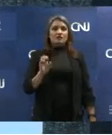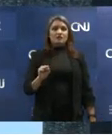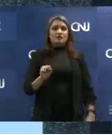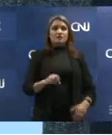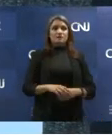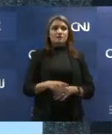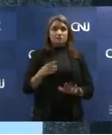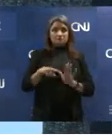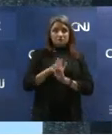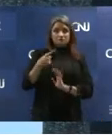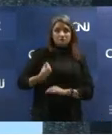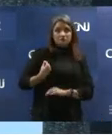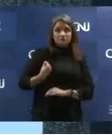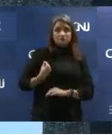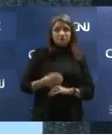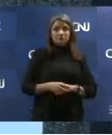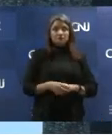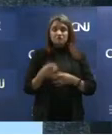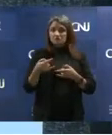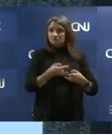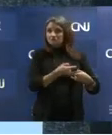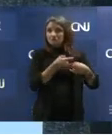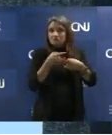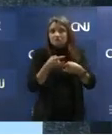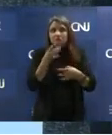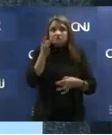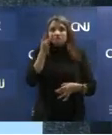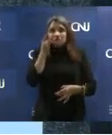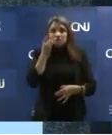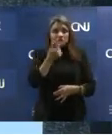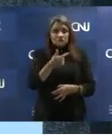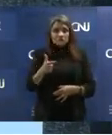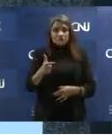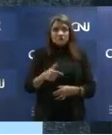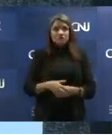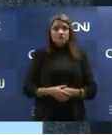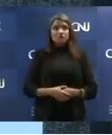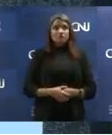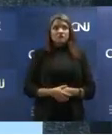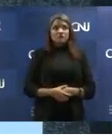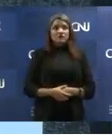Nem no vídeo, nem na... Então, concedo a palavra